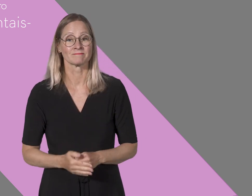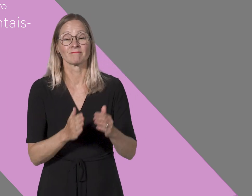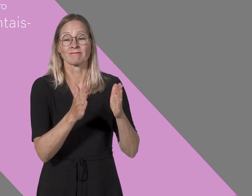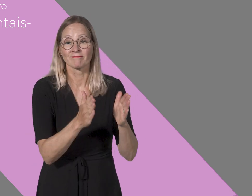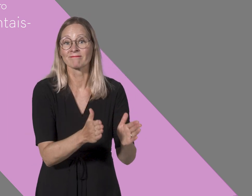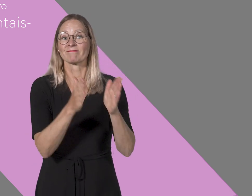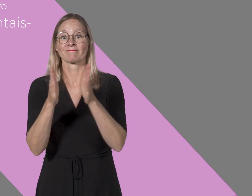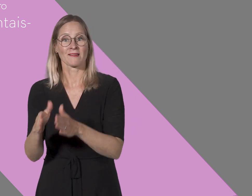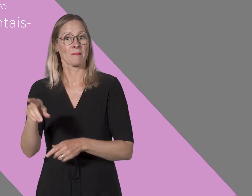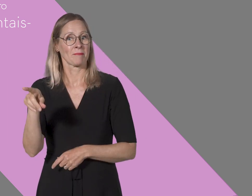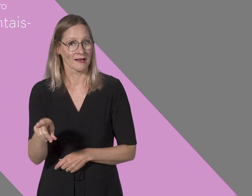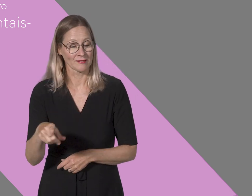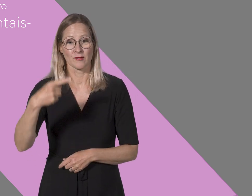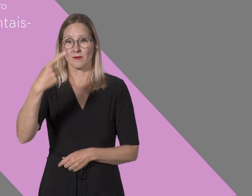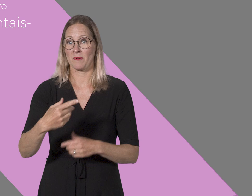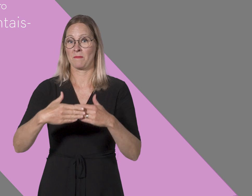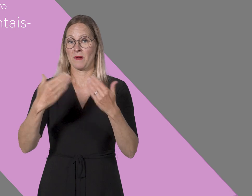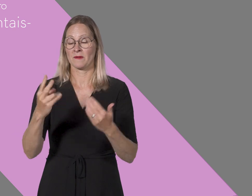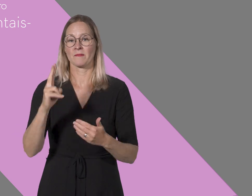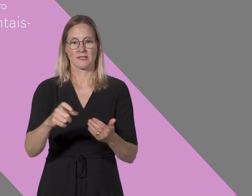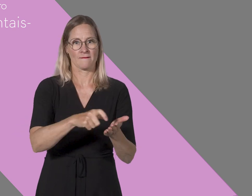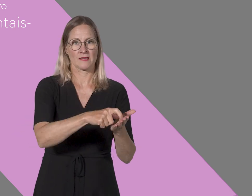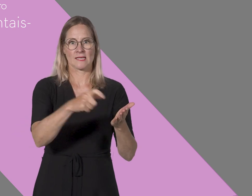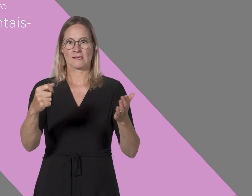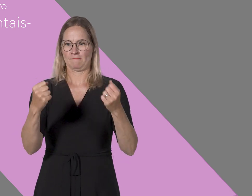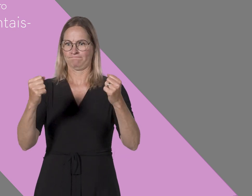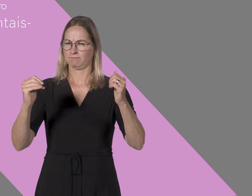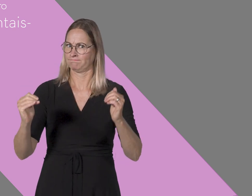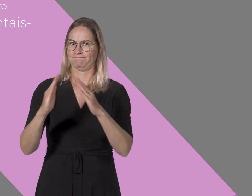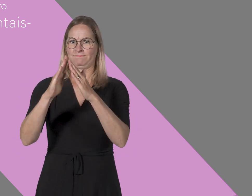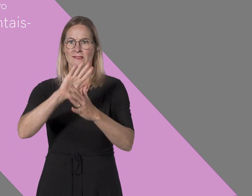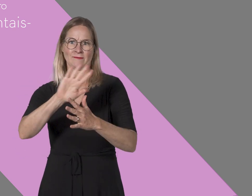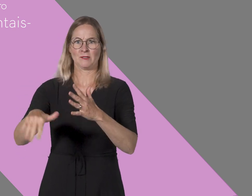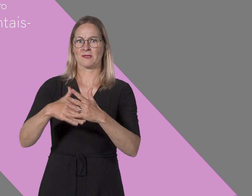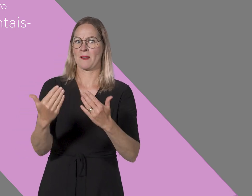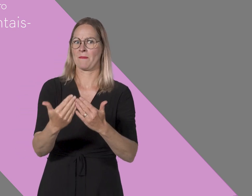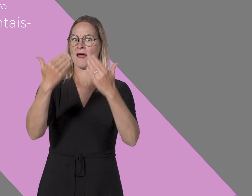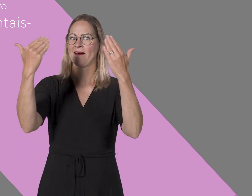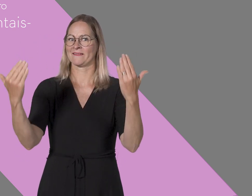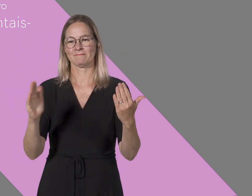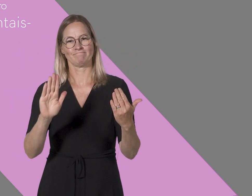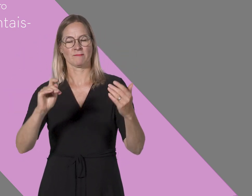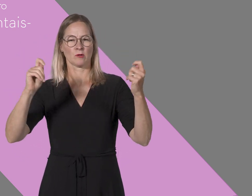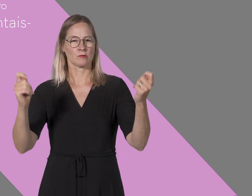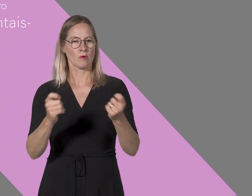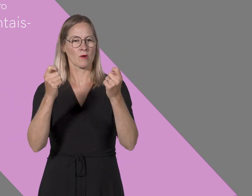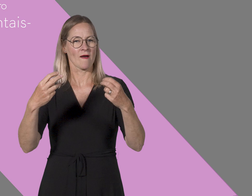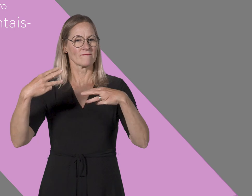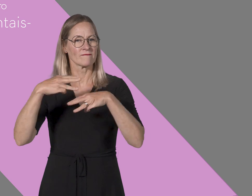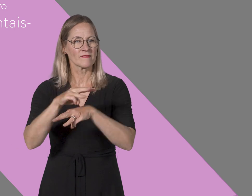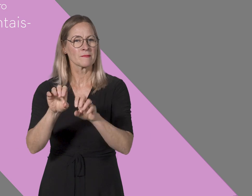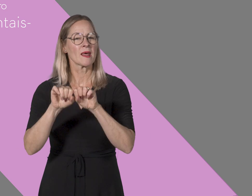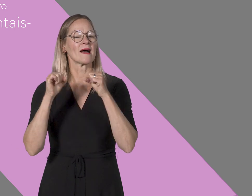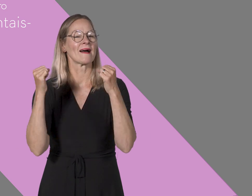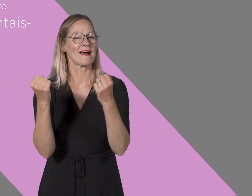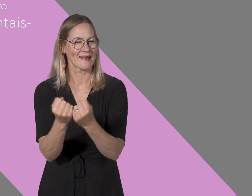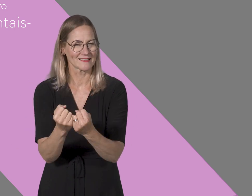Perjantaina 10.2. superviikko jatkuu Viittomakielen päivän juhlawebinaarilla, -